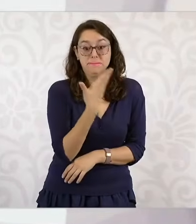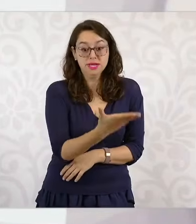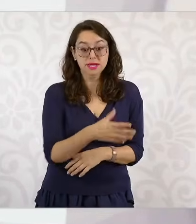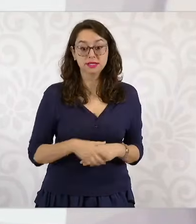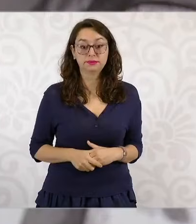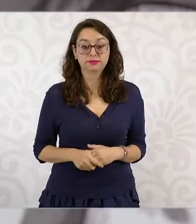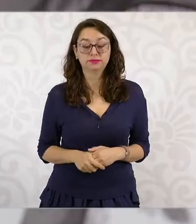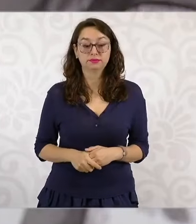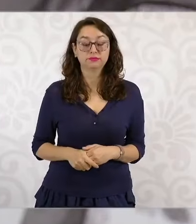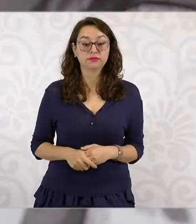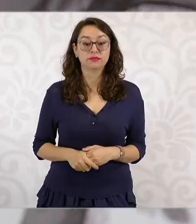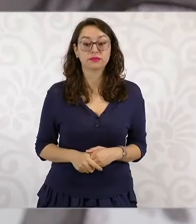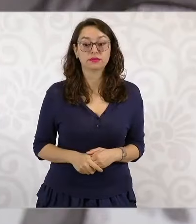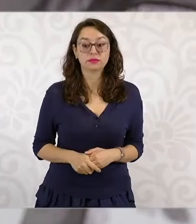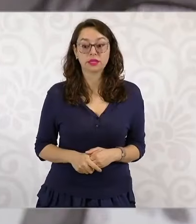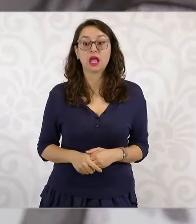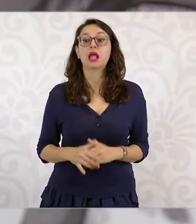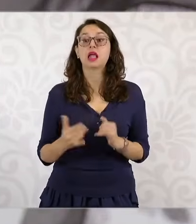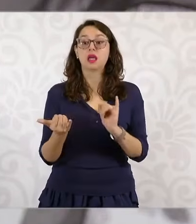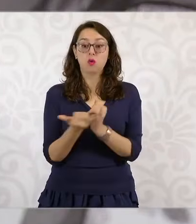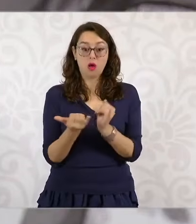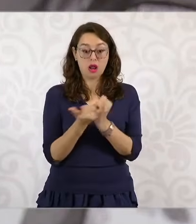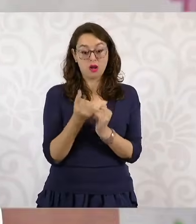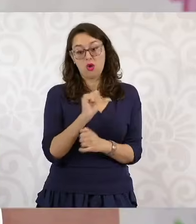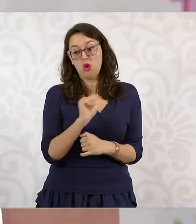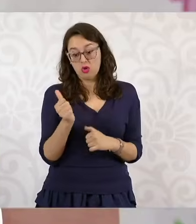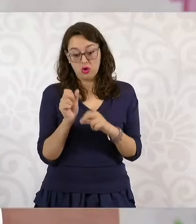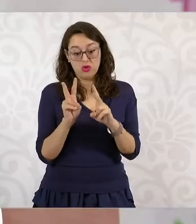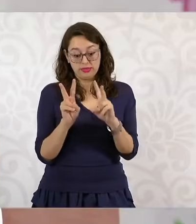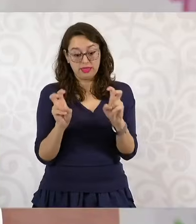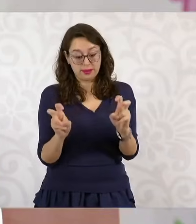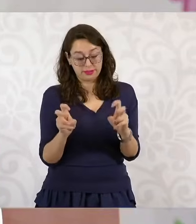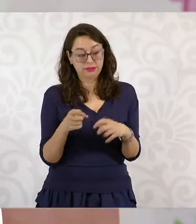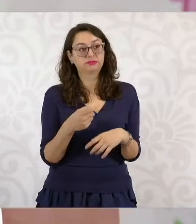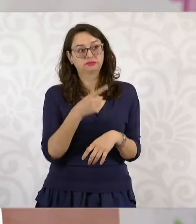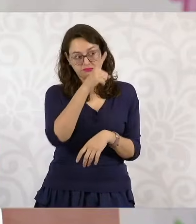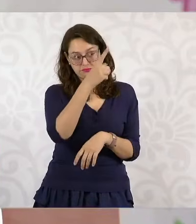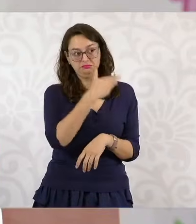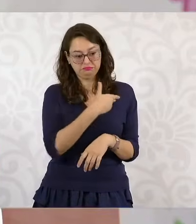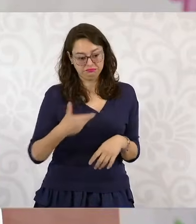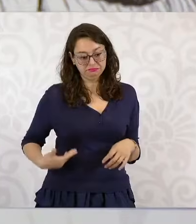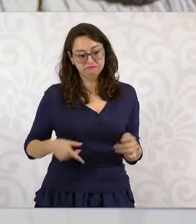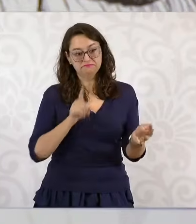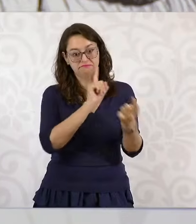porque ha sido también tema de conversación con el presidente Trump que reconozcan la importancia